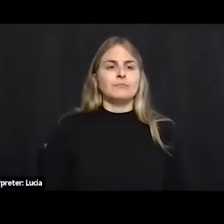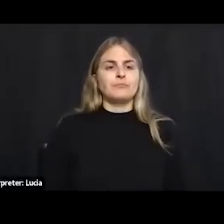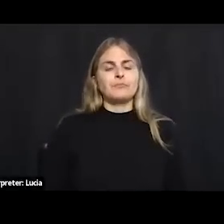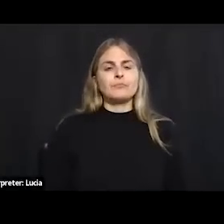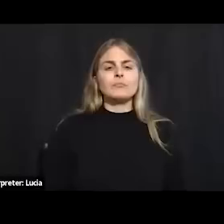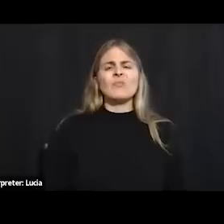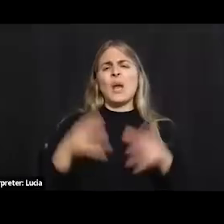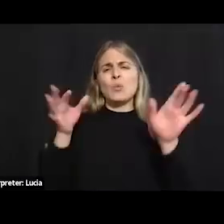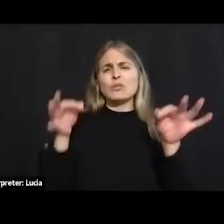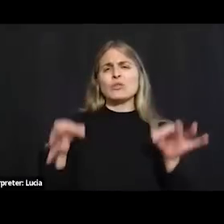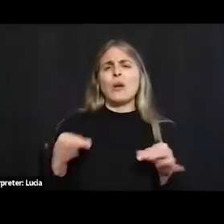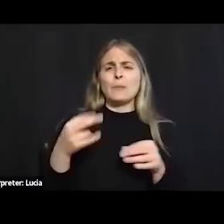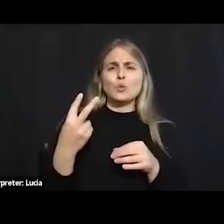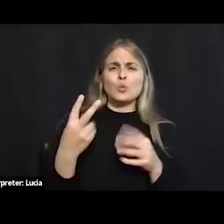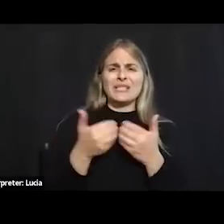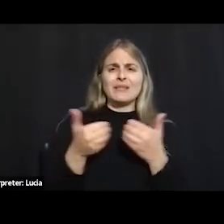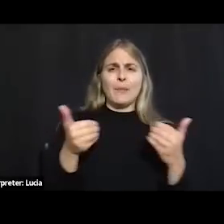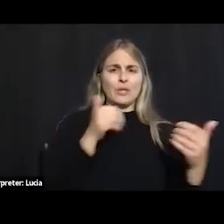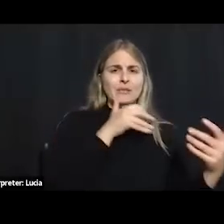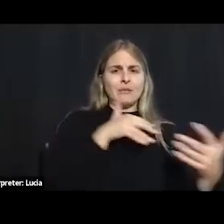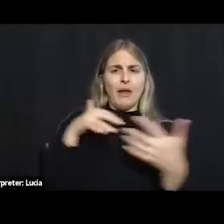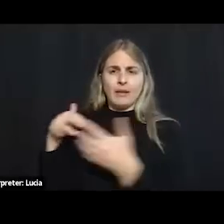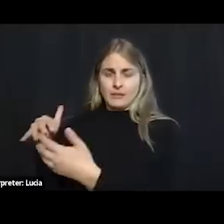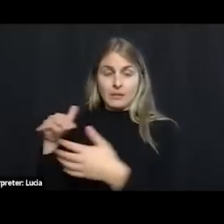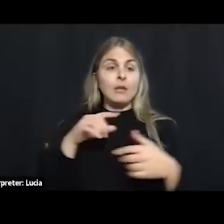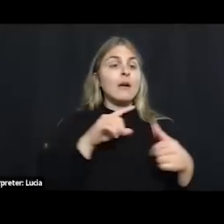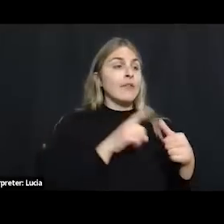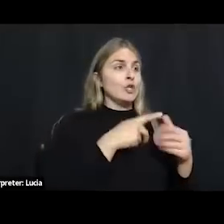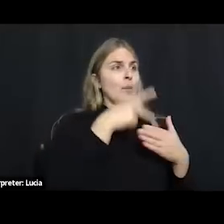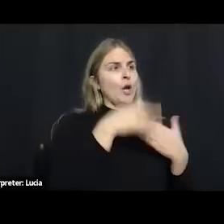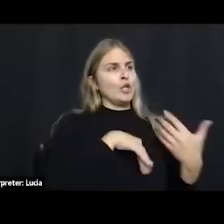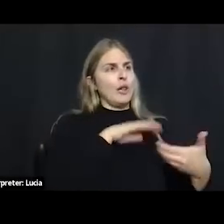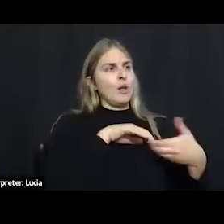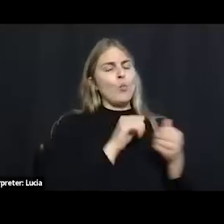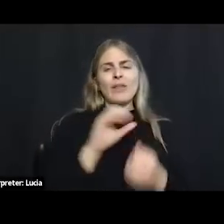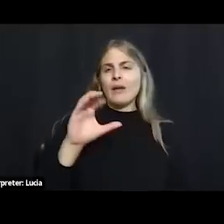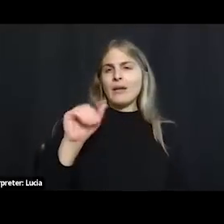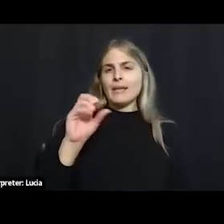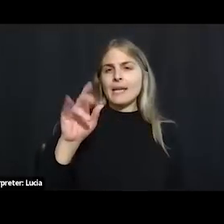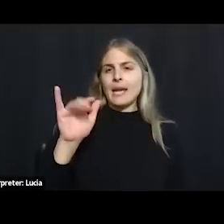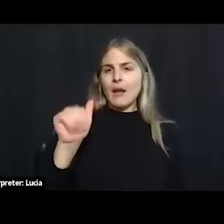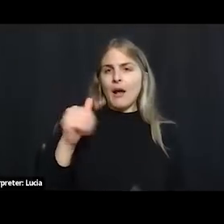Hoy voy a describir dos estudios separados. El primero es un proyecto en colaboración con Cascadia Health que examina la vivienda, el vecindario